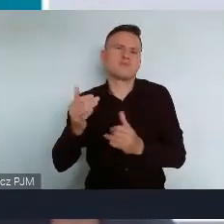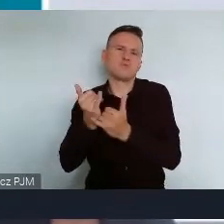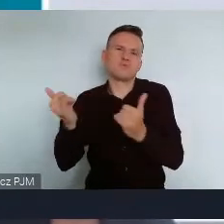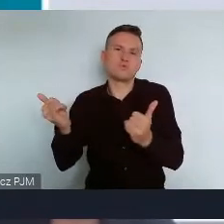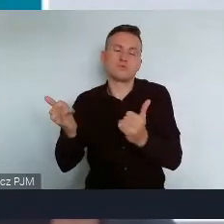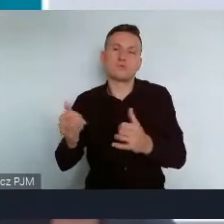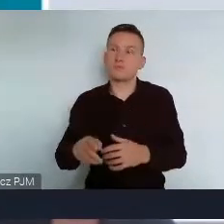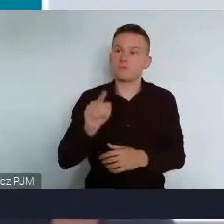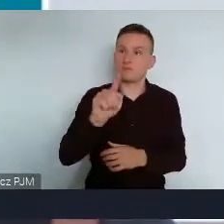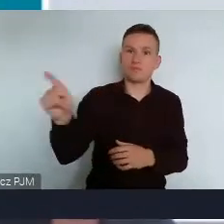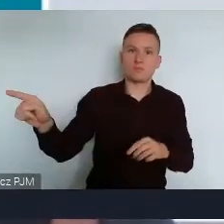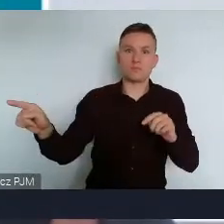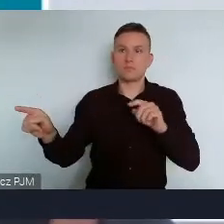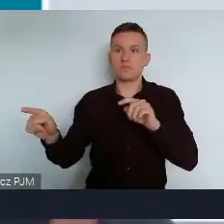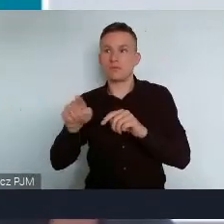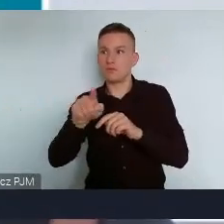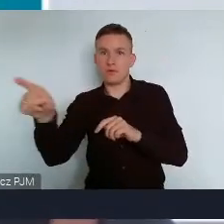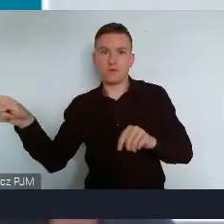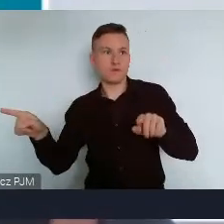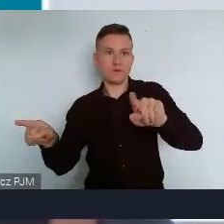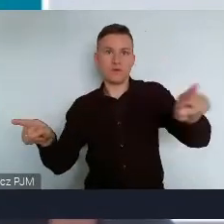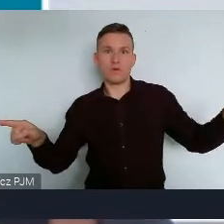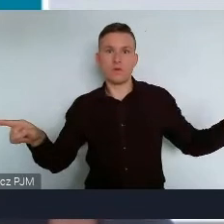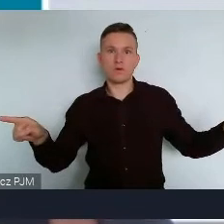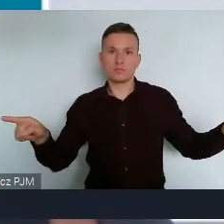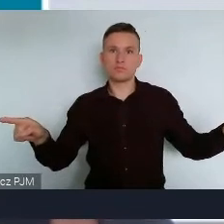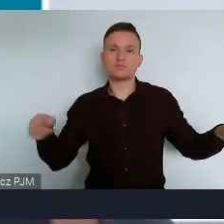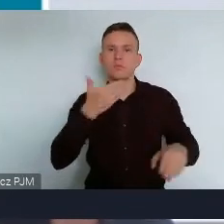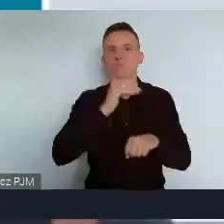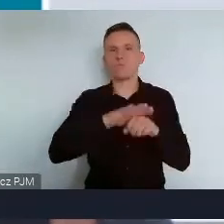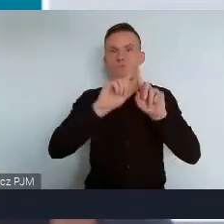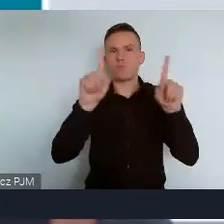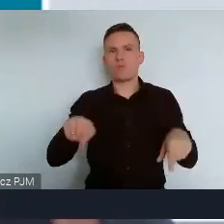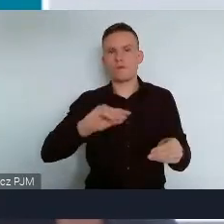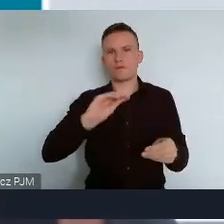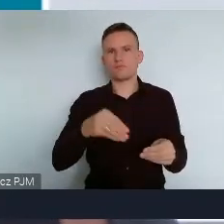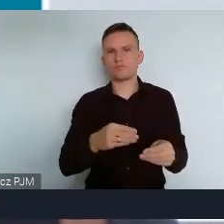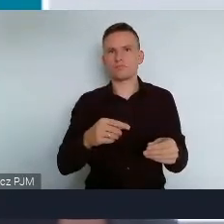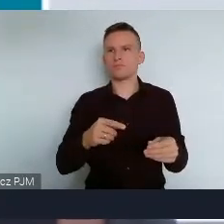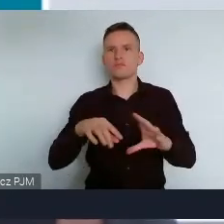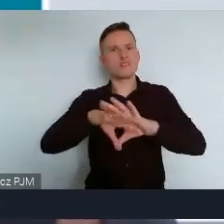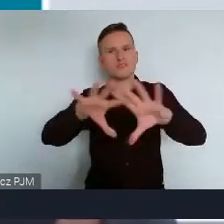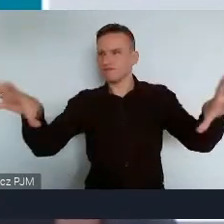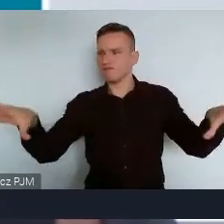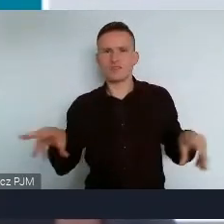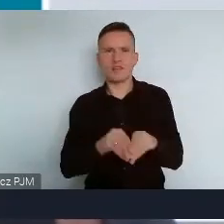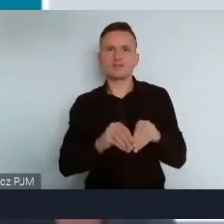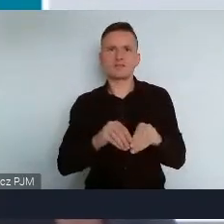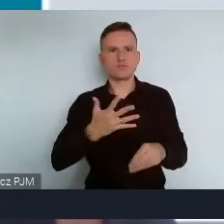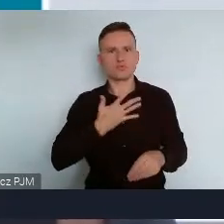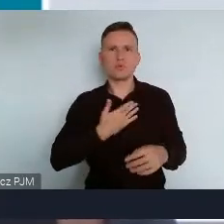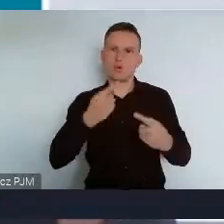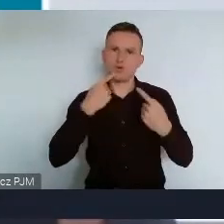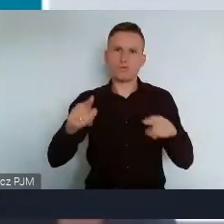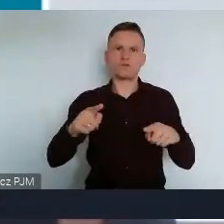Chodzi o to, aby wszyscy użytkownicy miasta czuli współodpowiedzialność za powodzenie wdrażania celu misji,